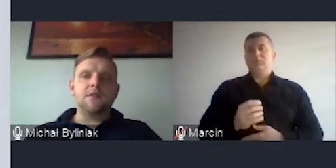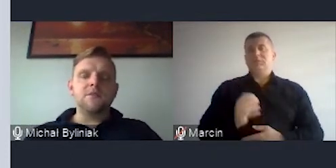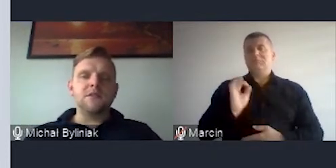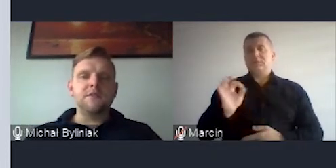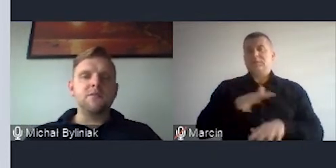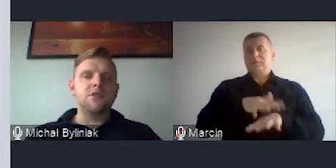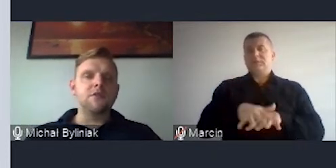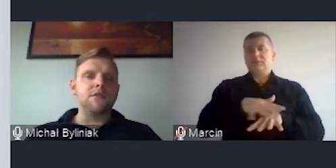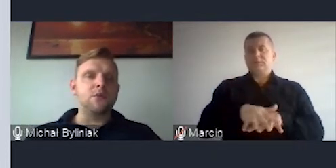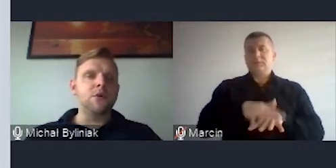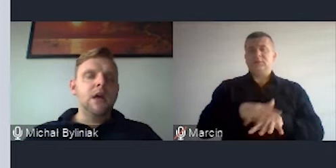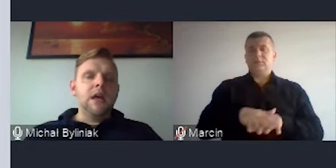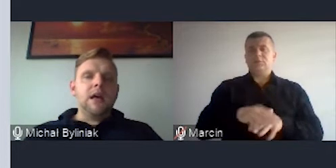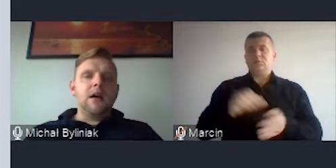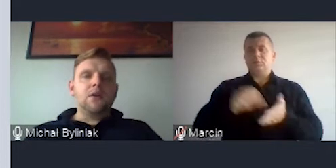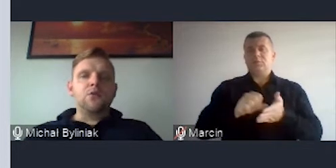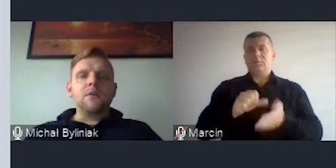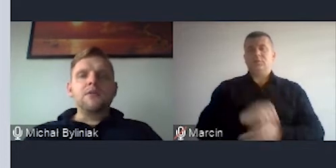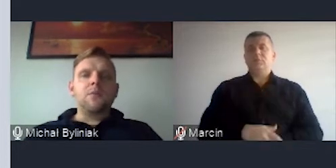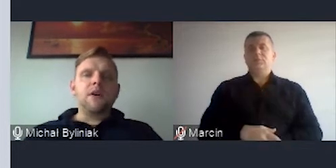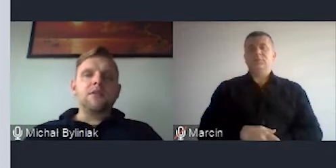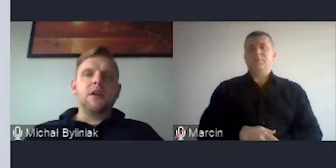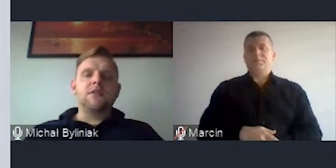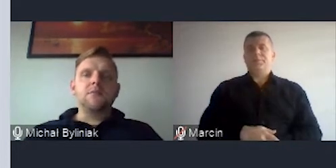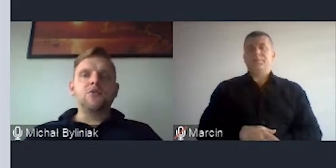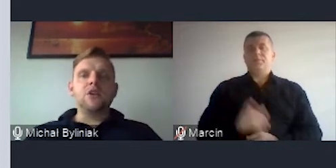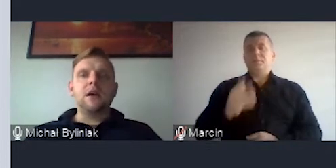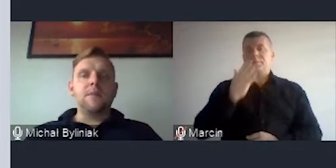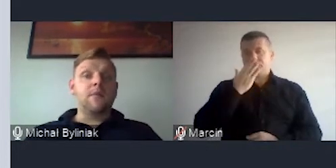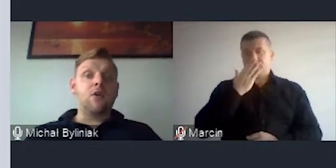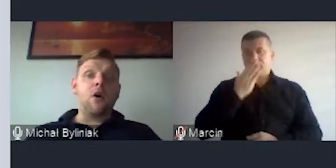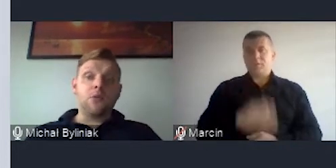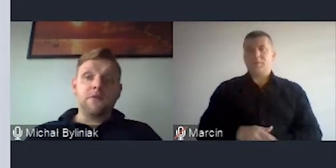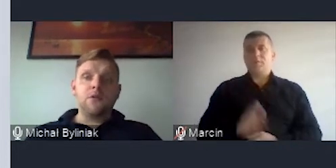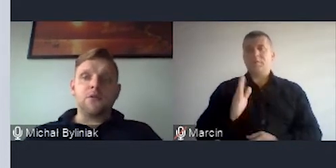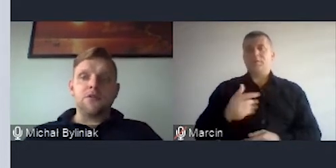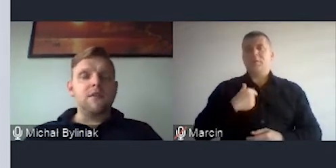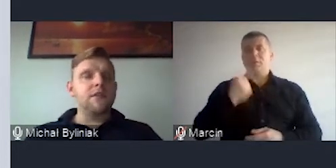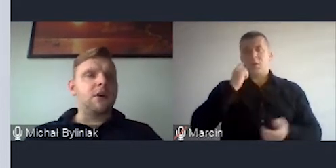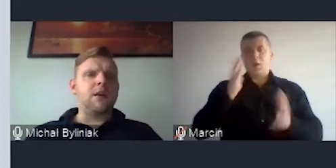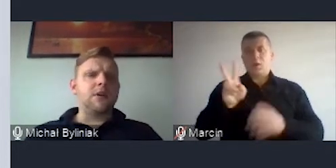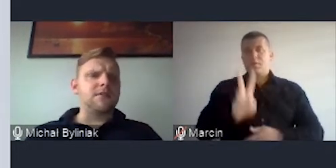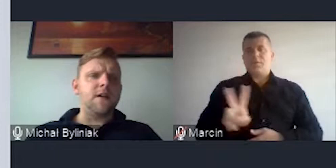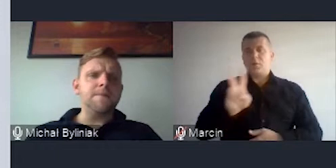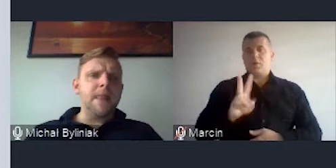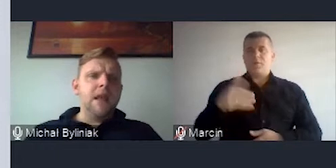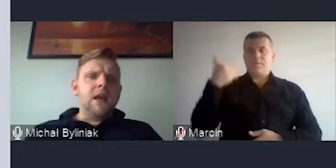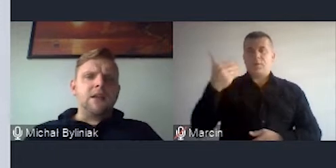dosyć specyficznym środowisku, które będzie polegać na tym, że mam około dwóch godzin na wykład dla Państwa,